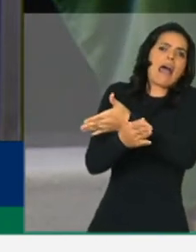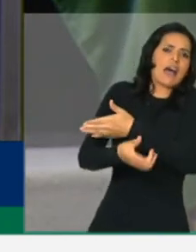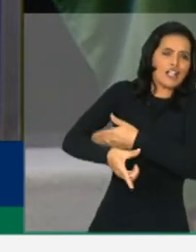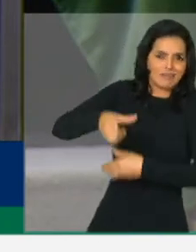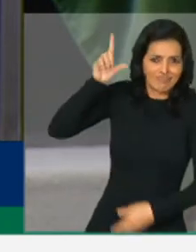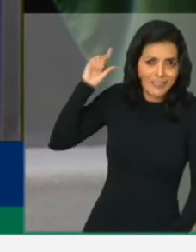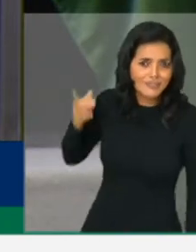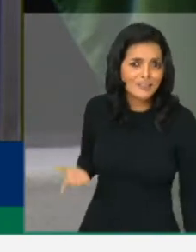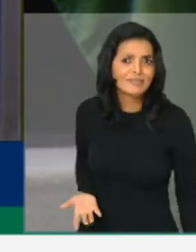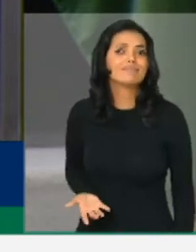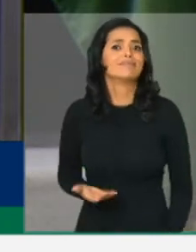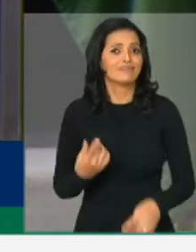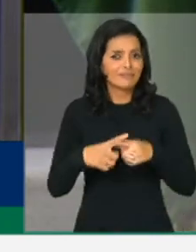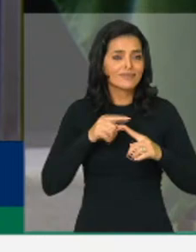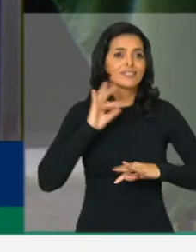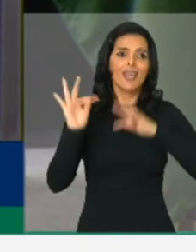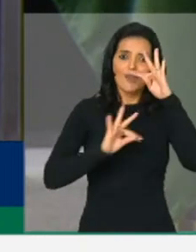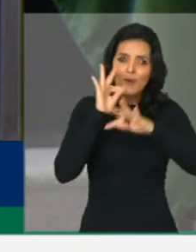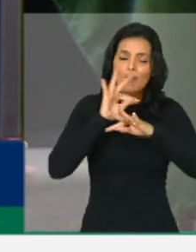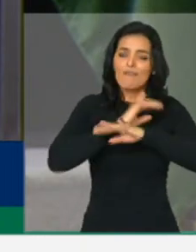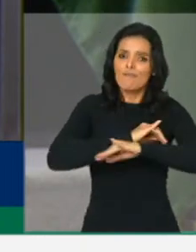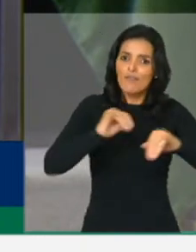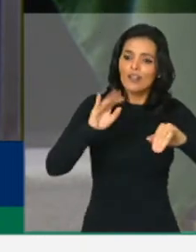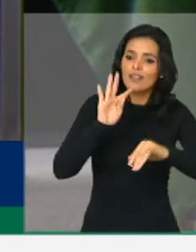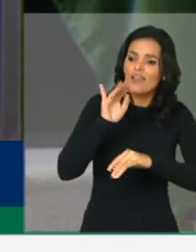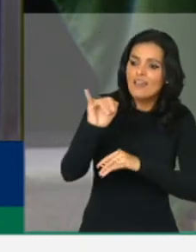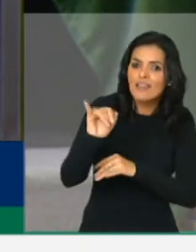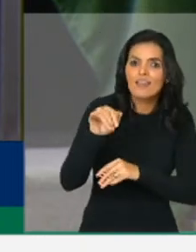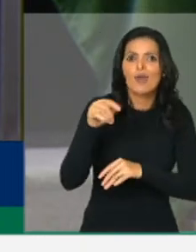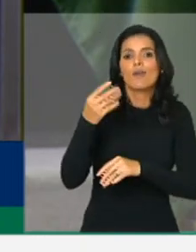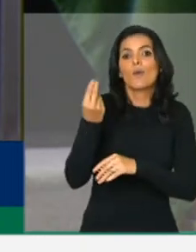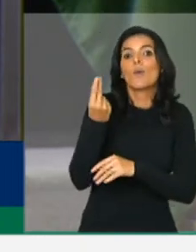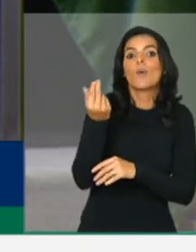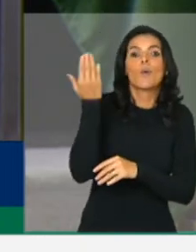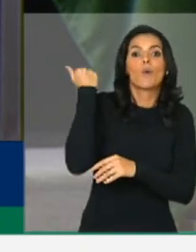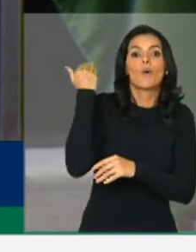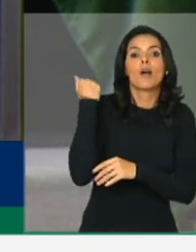COM UMA TECNOLOGIA JÁ ESTAVA TOTALMENTE SUPERADO. E AQUELA EMPRESA ADQUIRIU MAQUINÁRIO MAIS MODERNO E NÃO TINHA UM